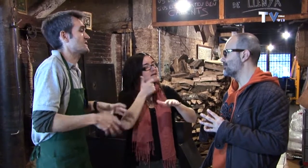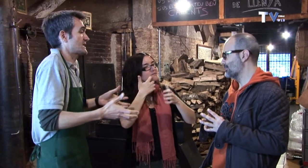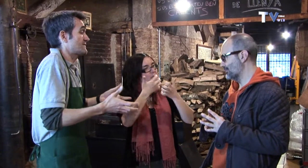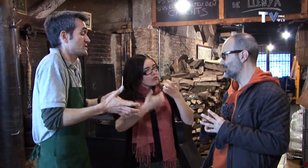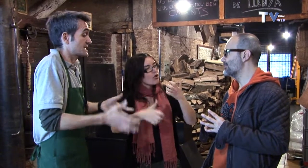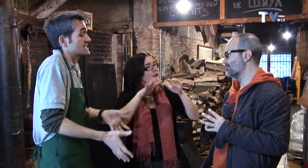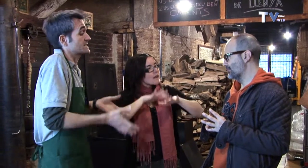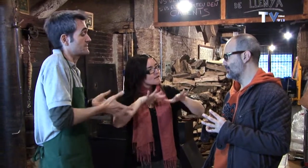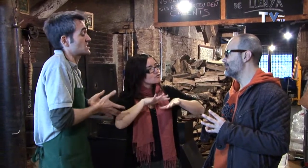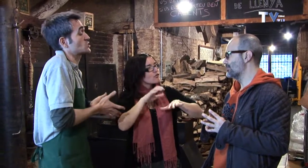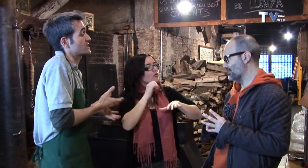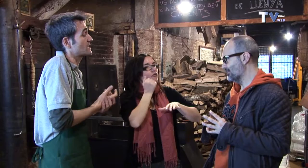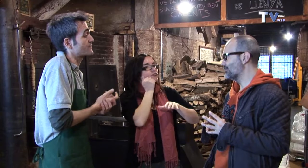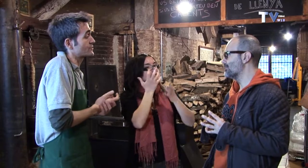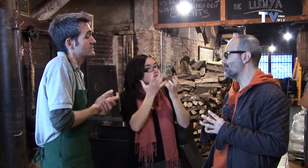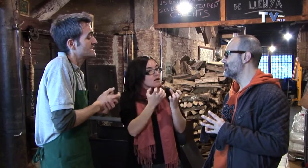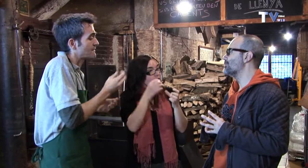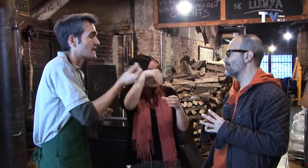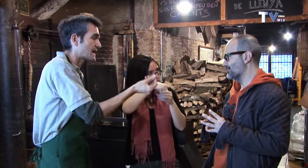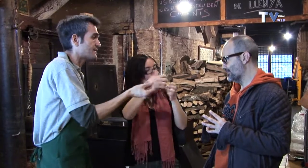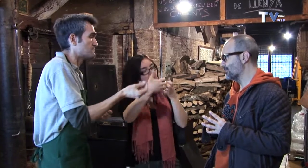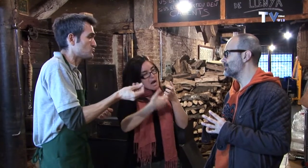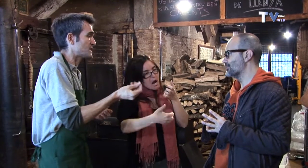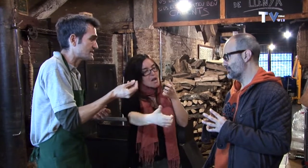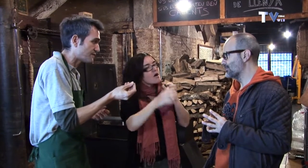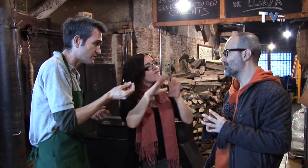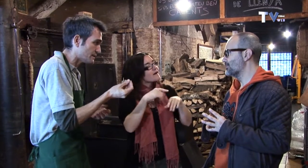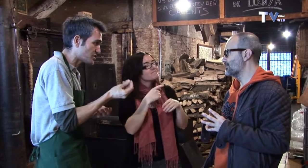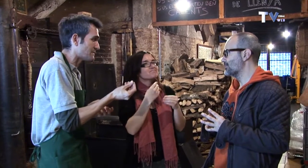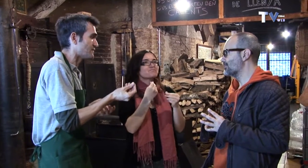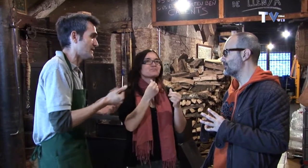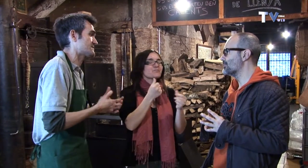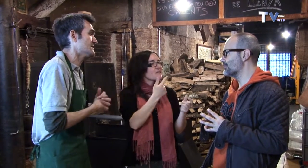Es una cocción más lenta. Los frutos están más tiempo dentro